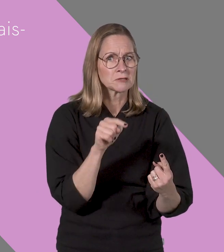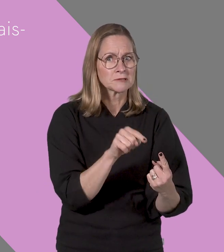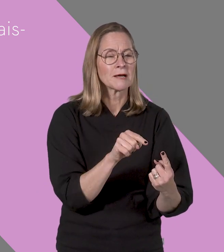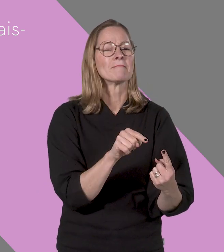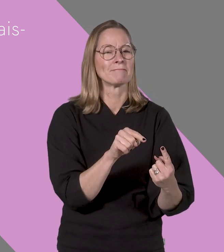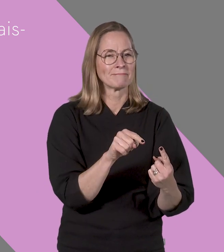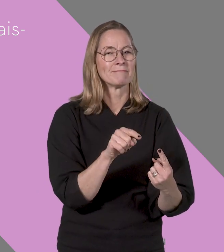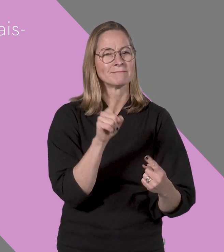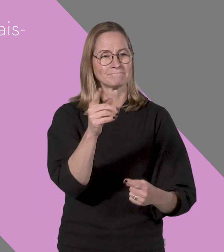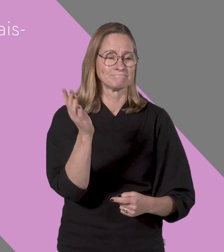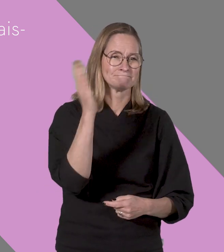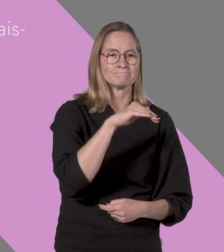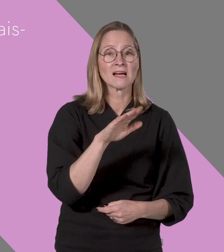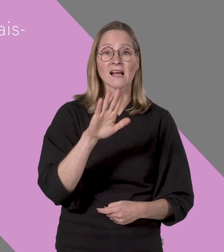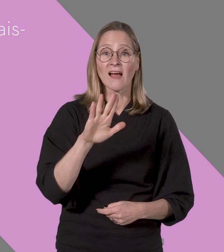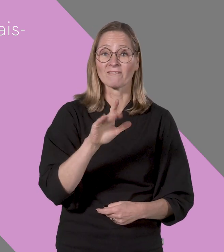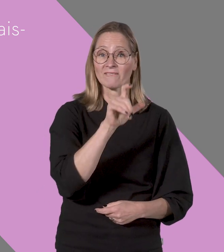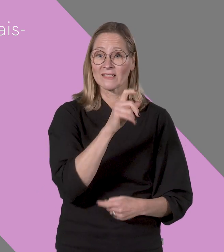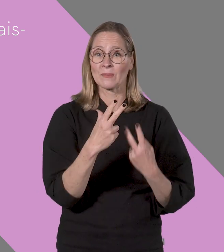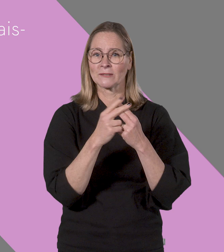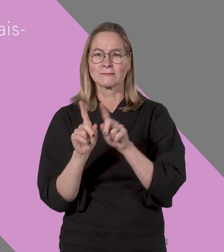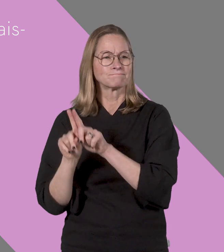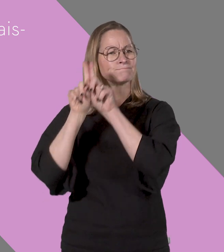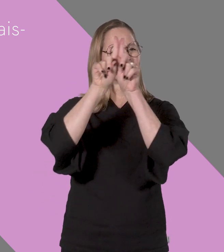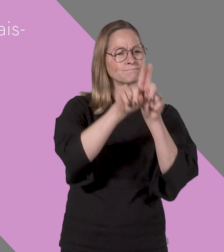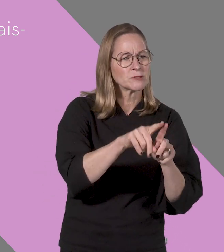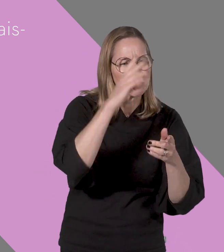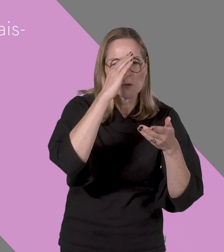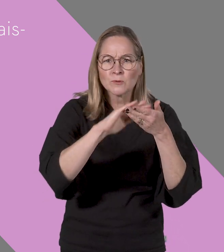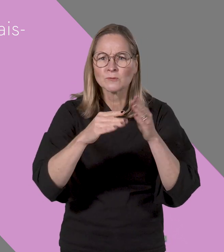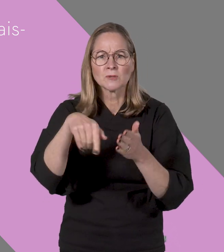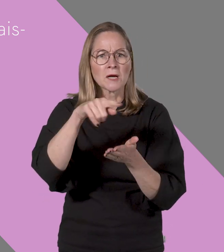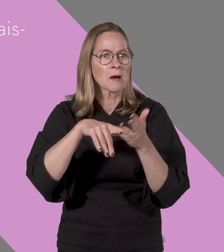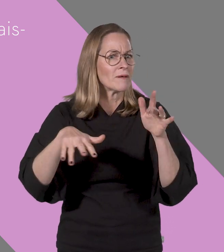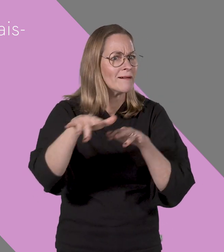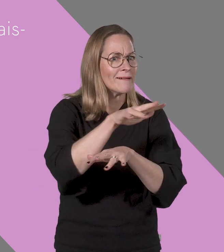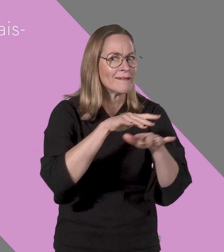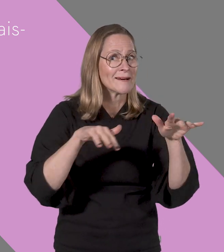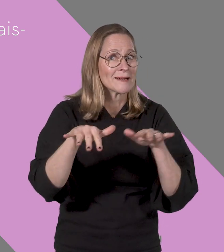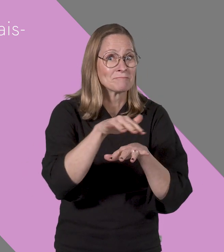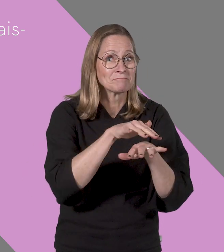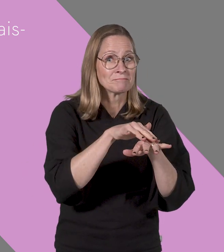Kuurojen Videon uudessa Turku AP! -ohjelmassa!